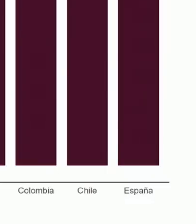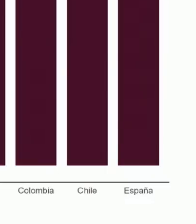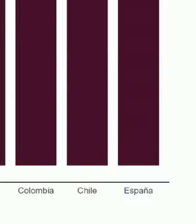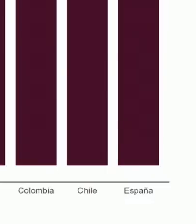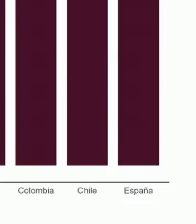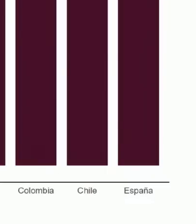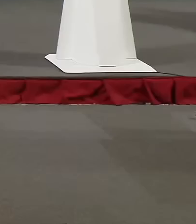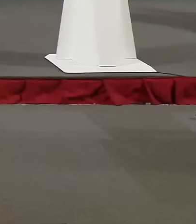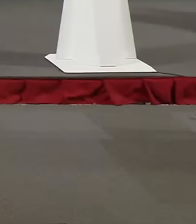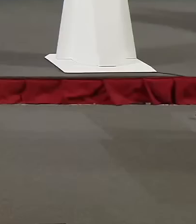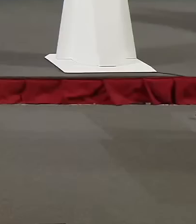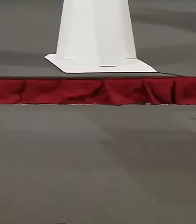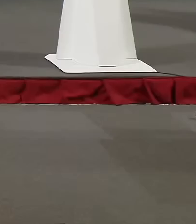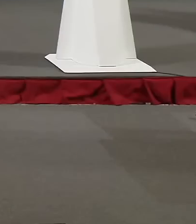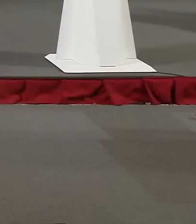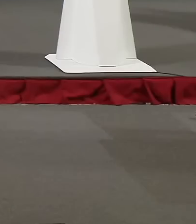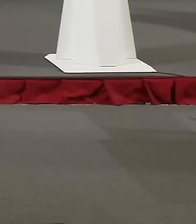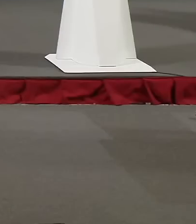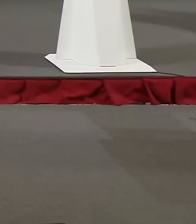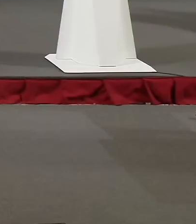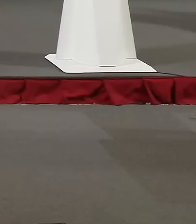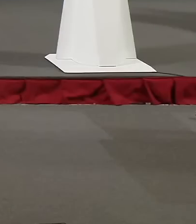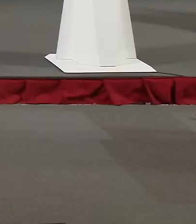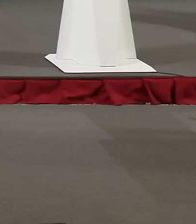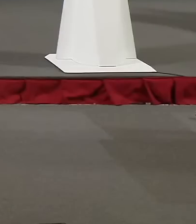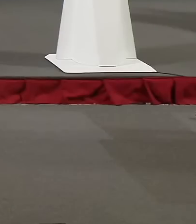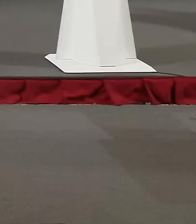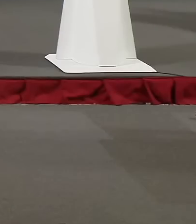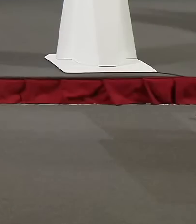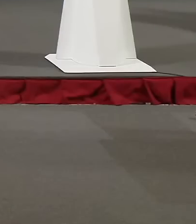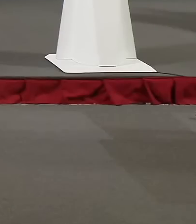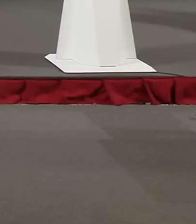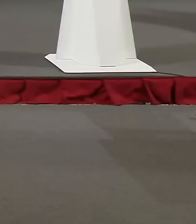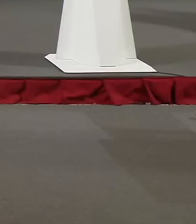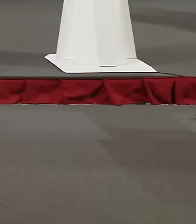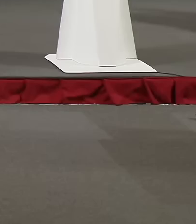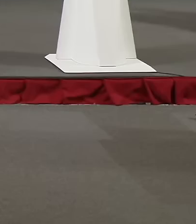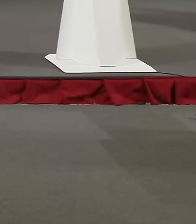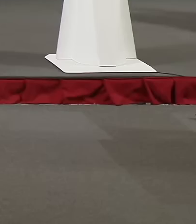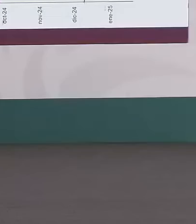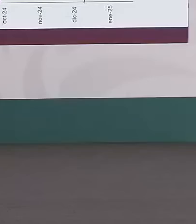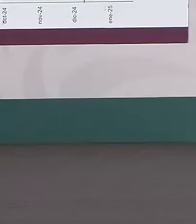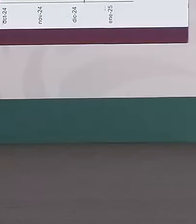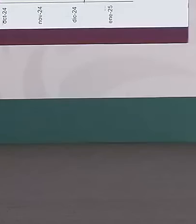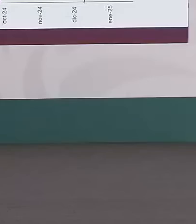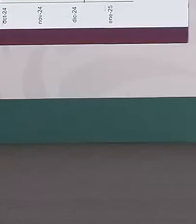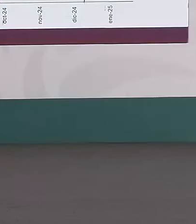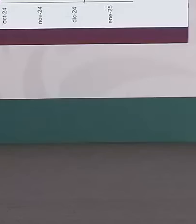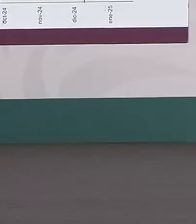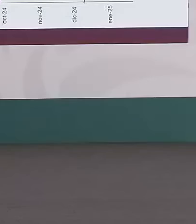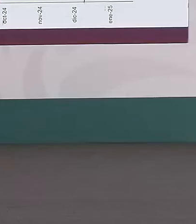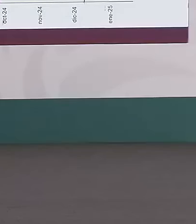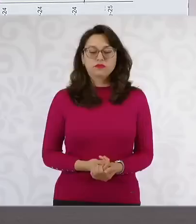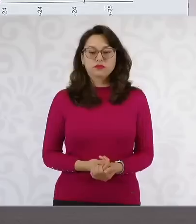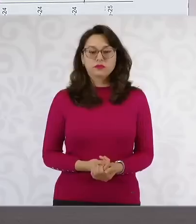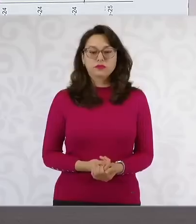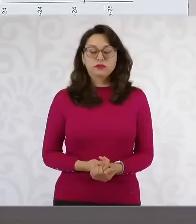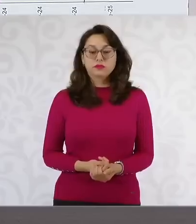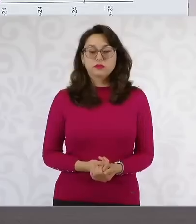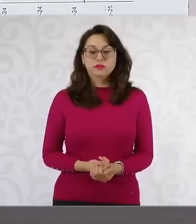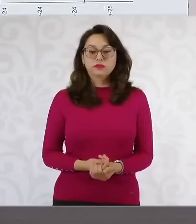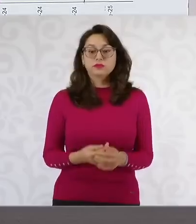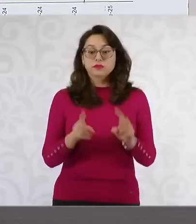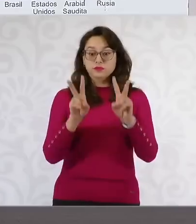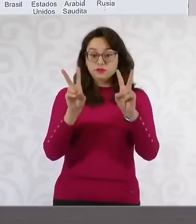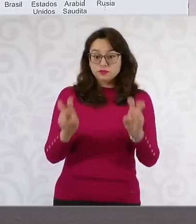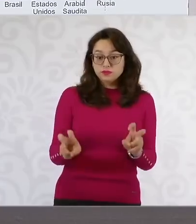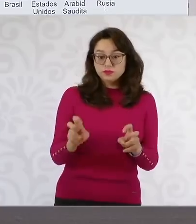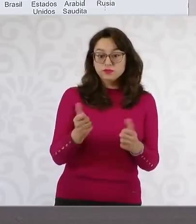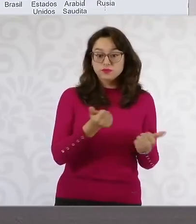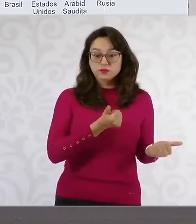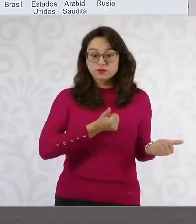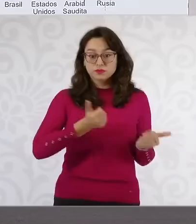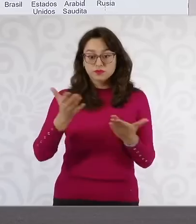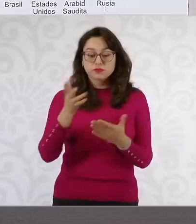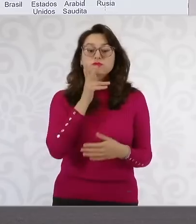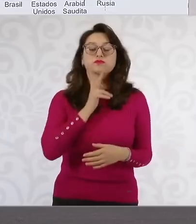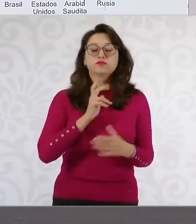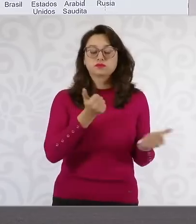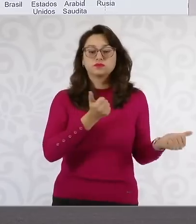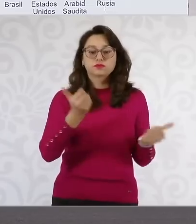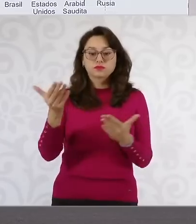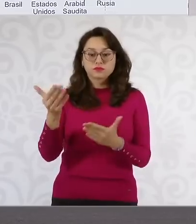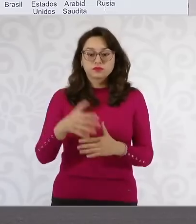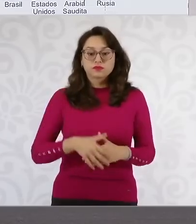adelante el precio de la mezcla mexicana de exportación adelante precio promedio de la